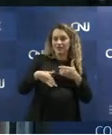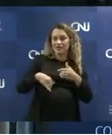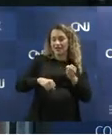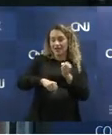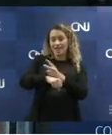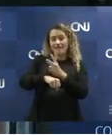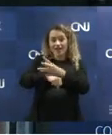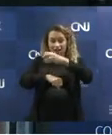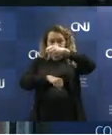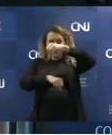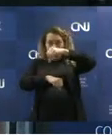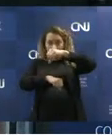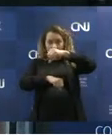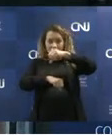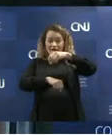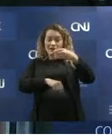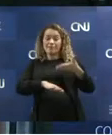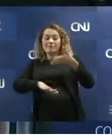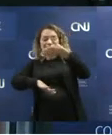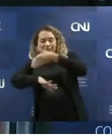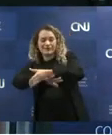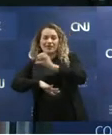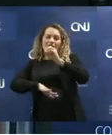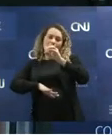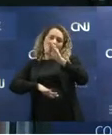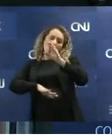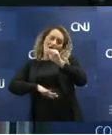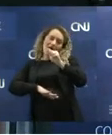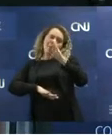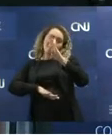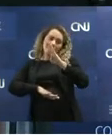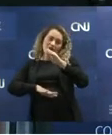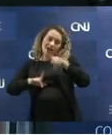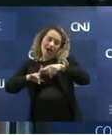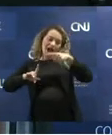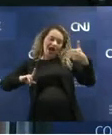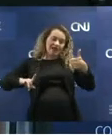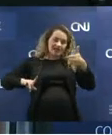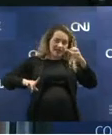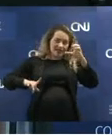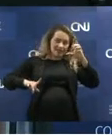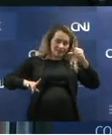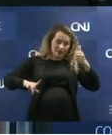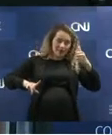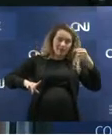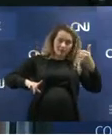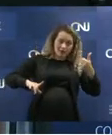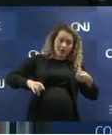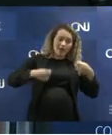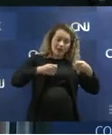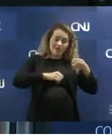a 11ª necessariamente seria do Ministério Público. Pois bem, senhores, não se